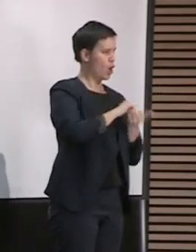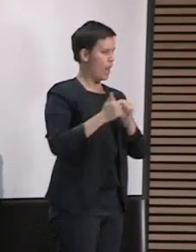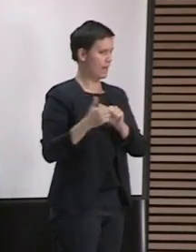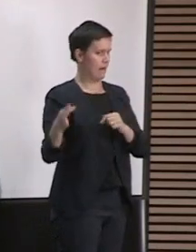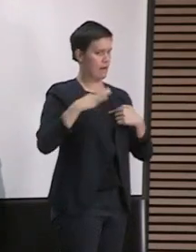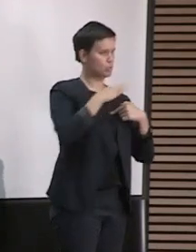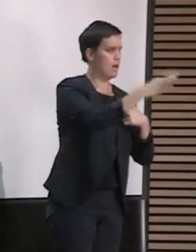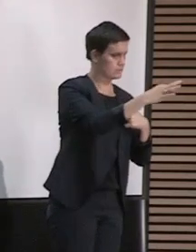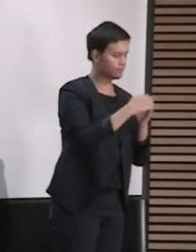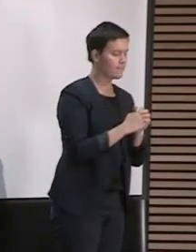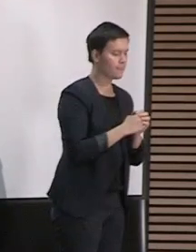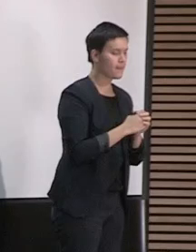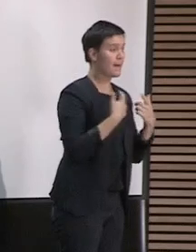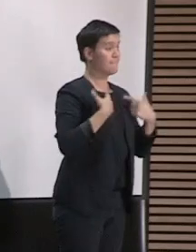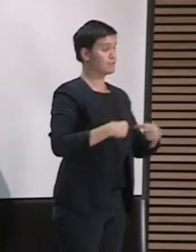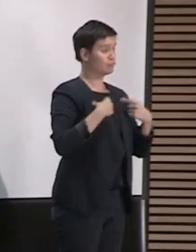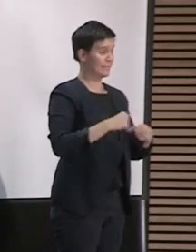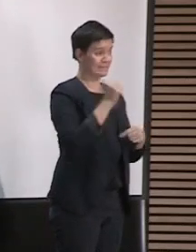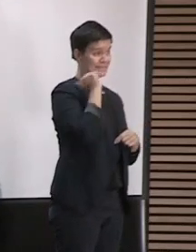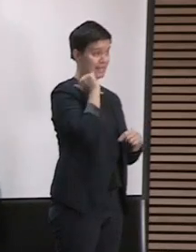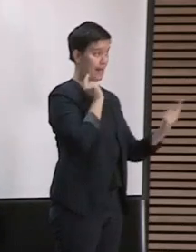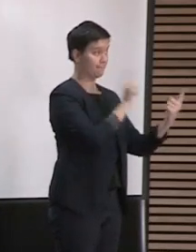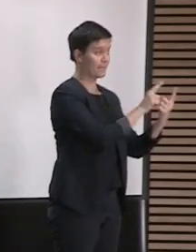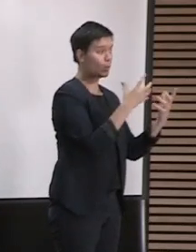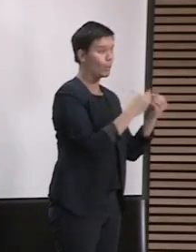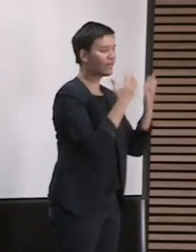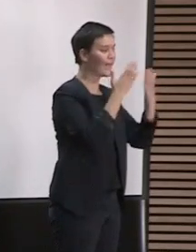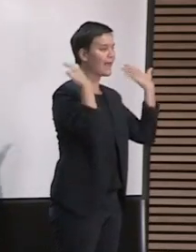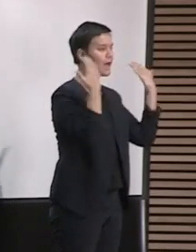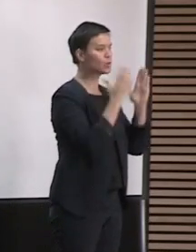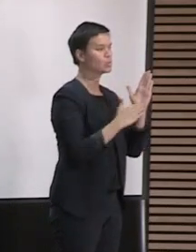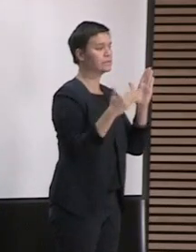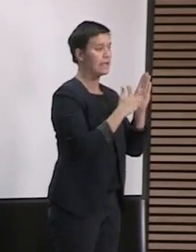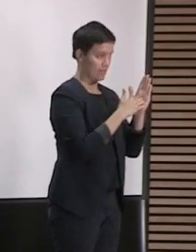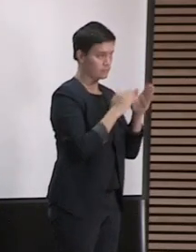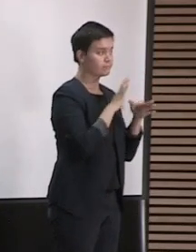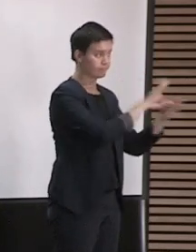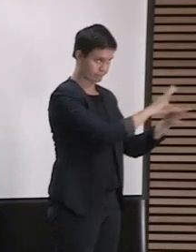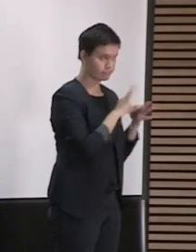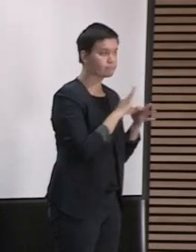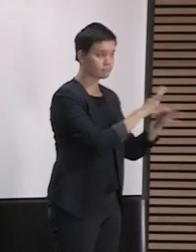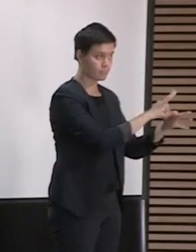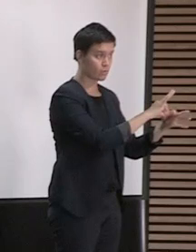te Ratapu ranei. Ko ta tatou e hiahia ana. Hohoro noa, kotahi patai whakamutunga mai i tetahi hoa